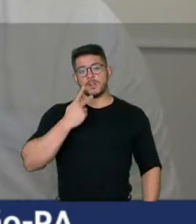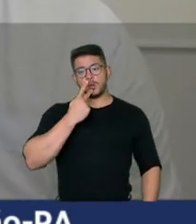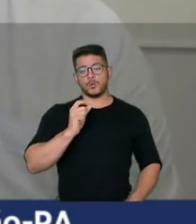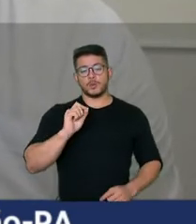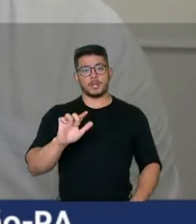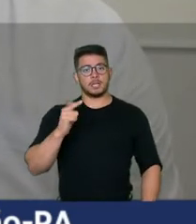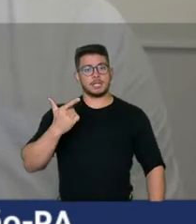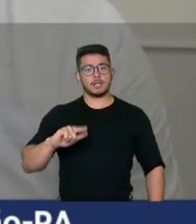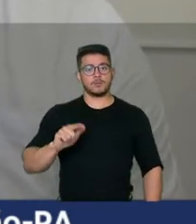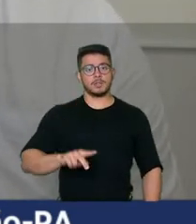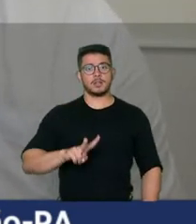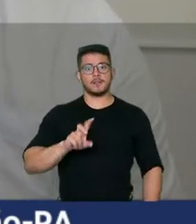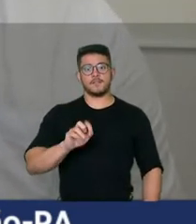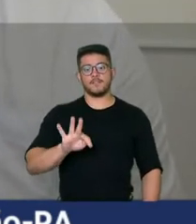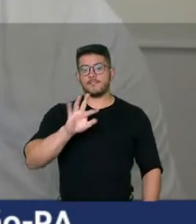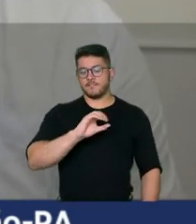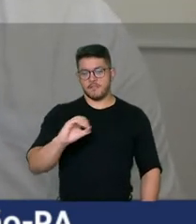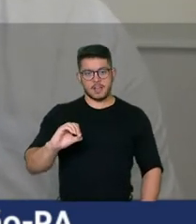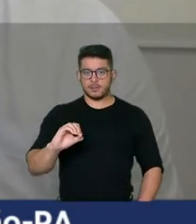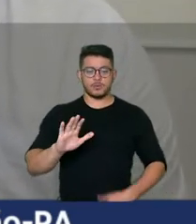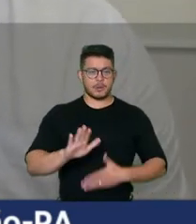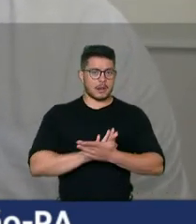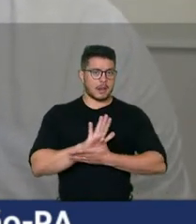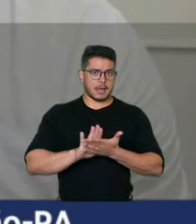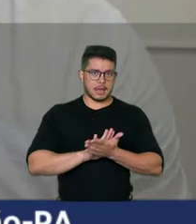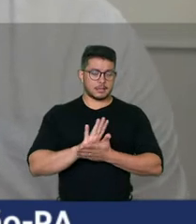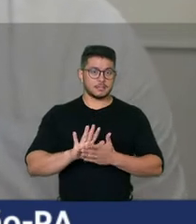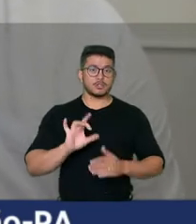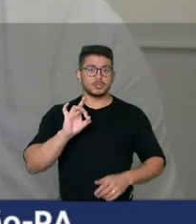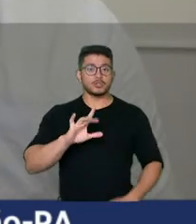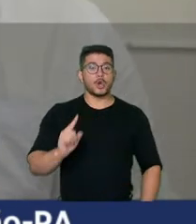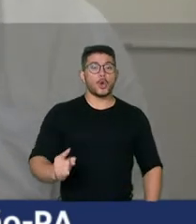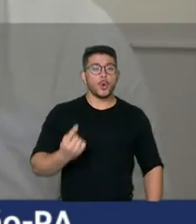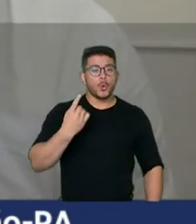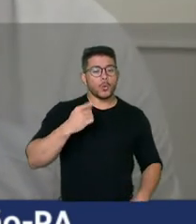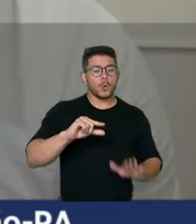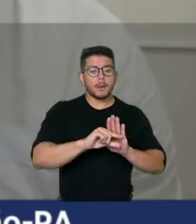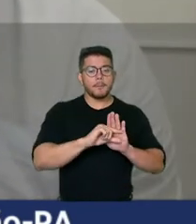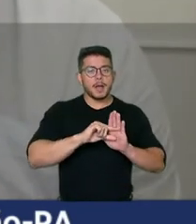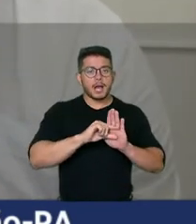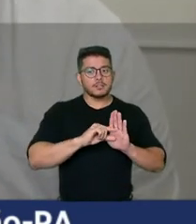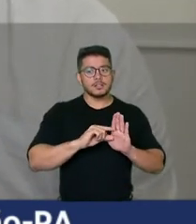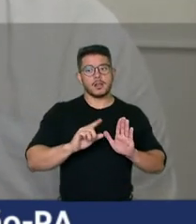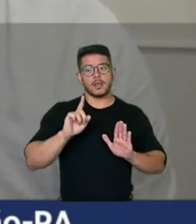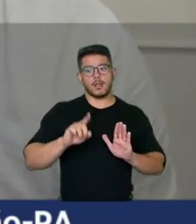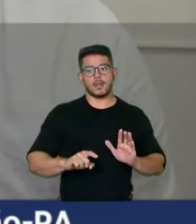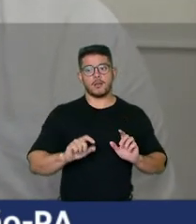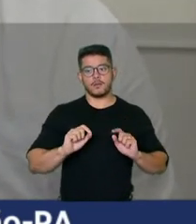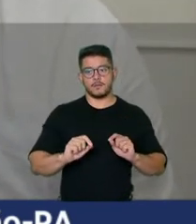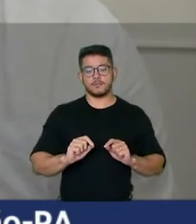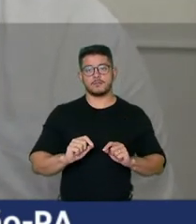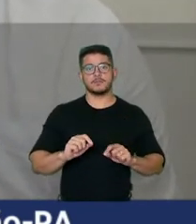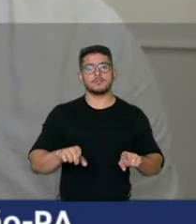A UM DISPOSITIVO ESPECÍFICO O DEPUTADO SANDERSON MENCIONA, O DEPUTADO RICARDO BARROS MENCIONOU E QUE FOI INFORMADO